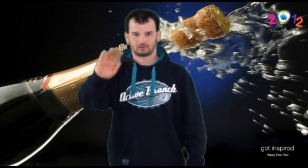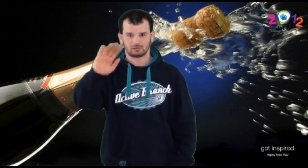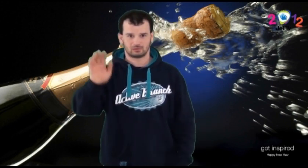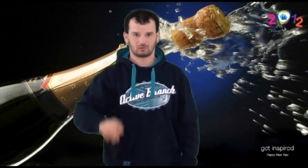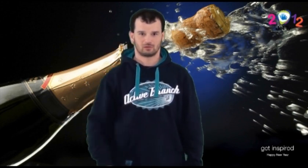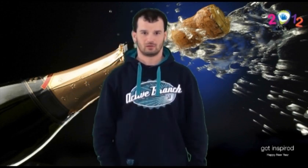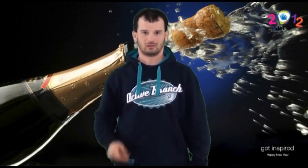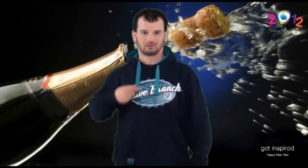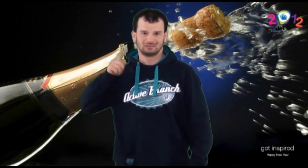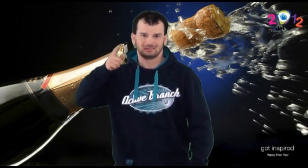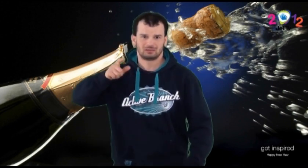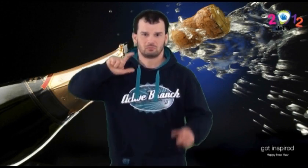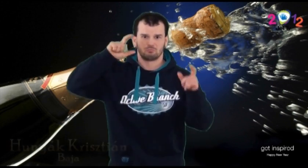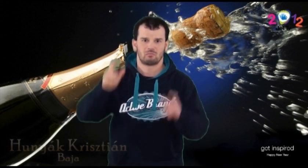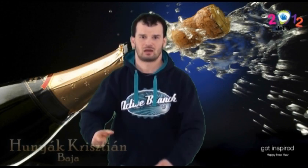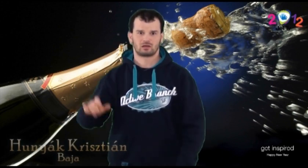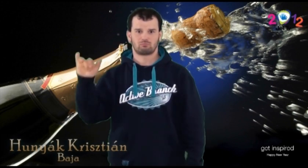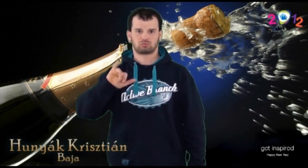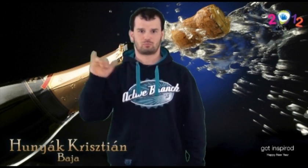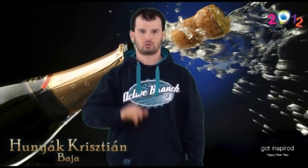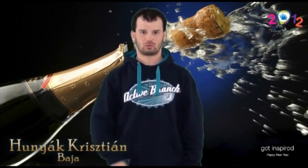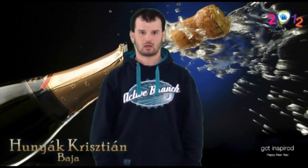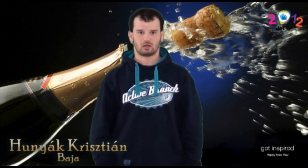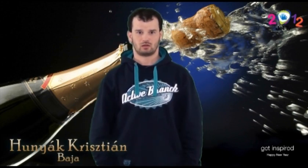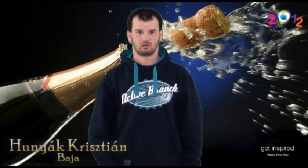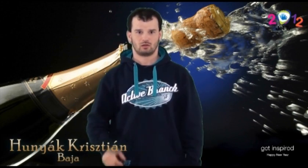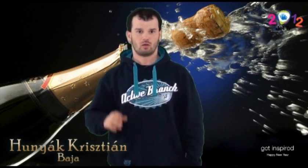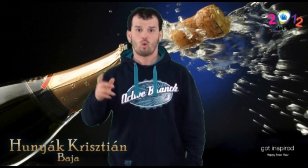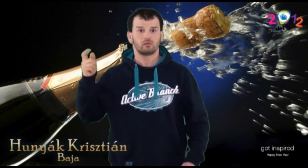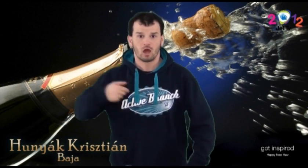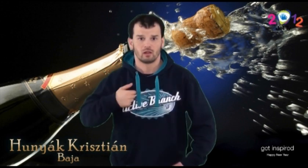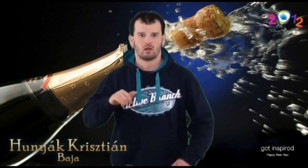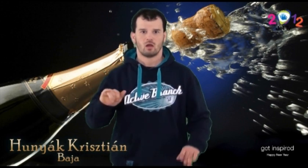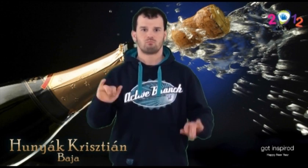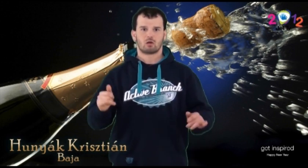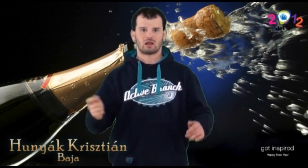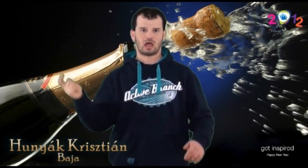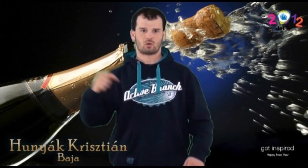Sziasztok. Megérkeztem messzirõl Budapestre. Bajáról jöttem.